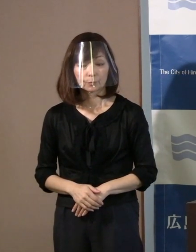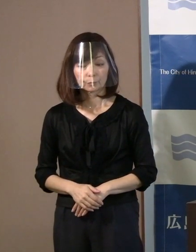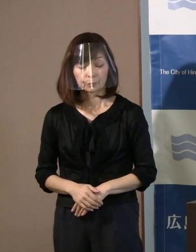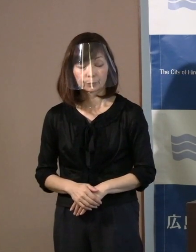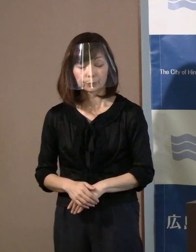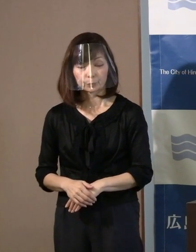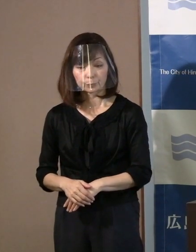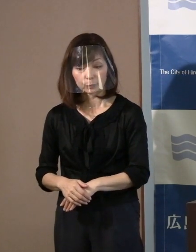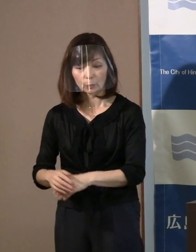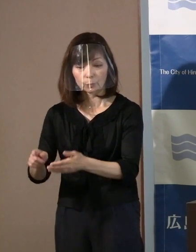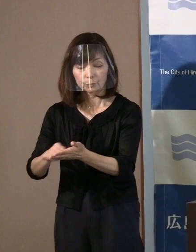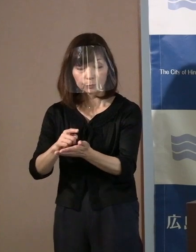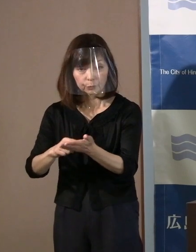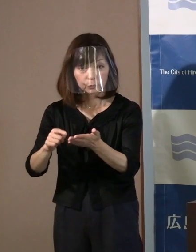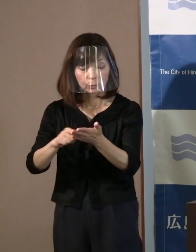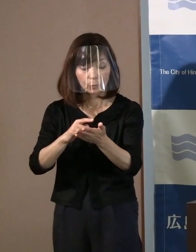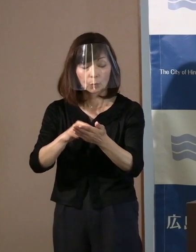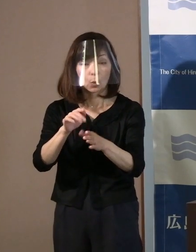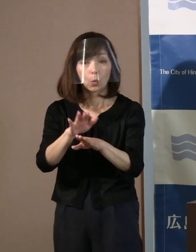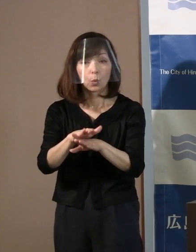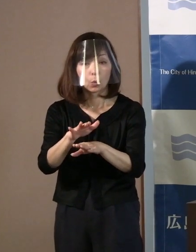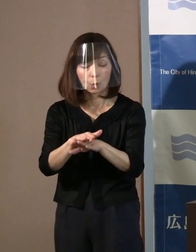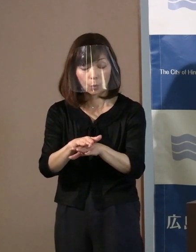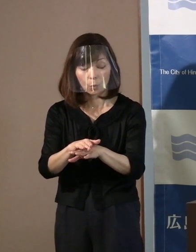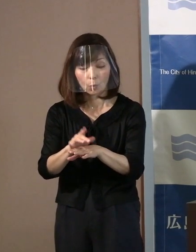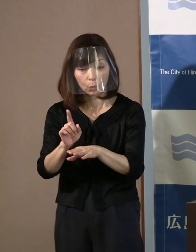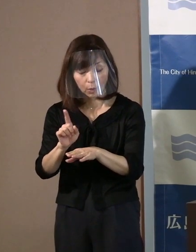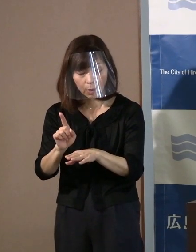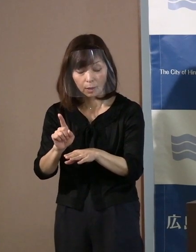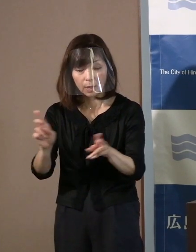文化財審議会の委員などの 意見も踏まえまして､